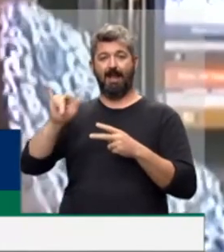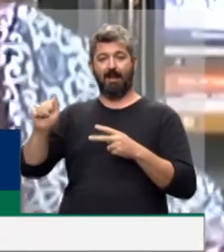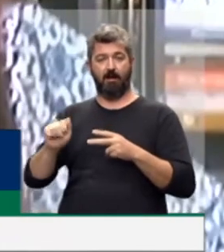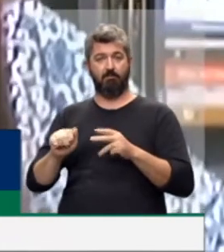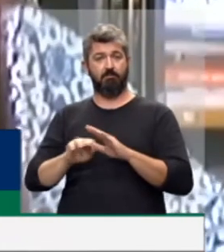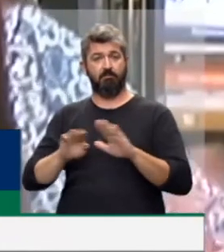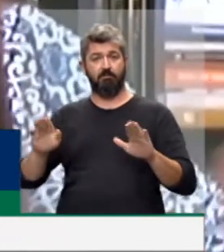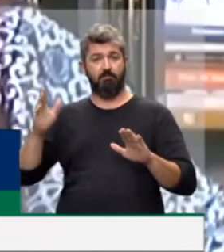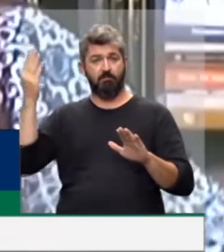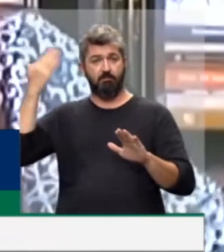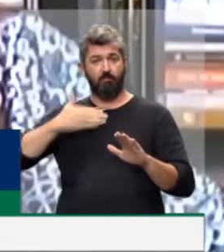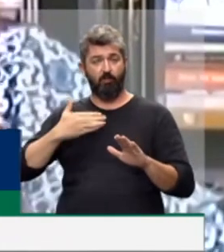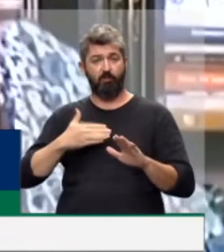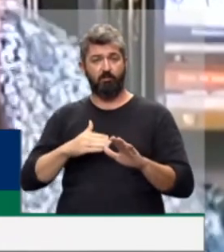DOENÇAS DO SISTEMA IMUNO